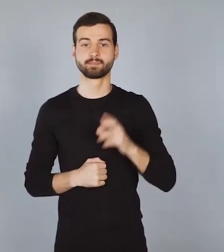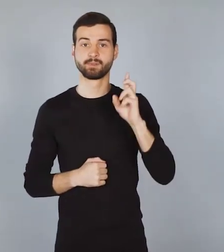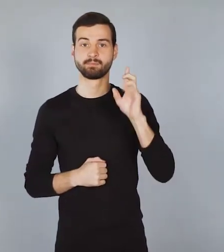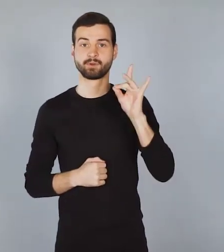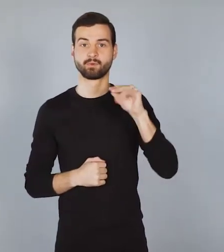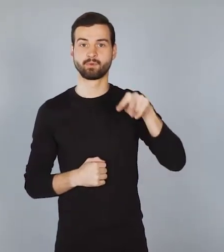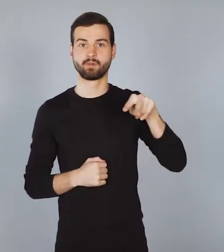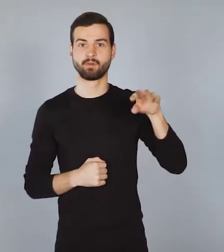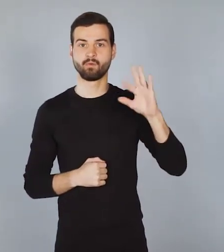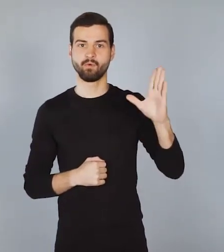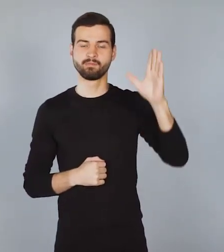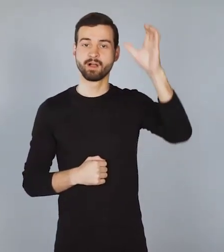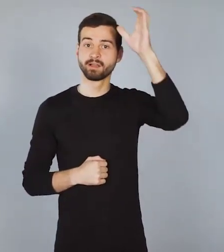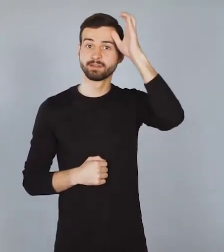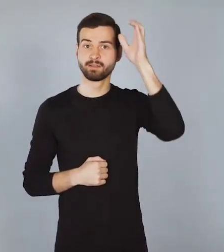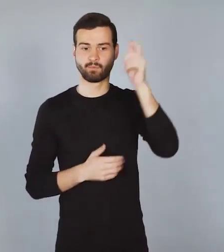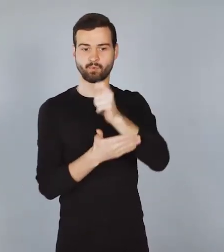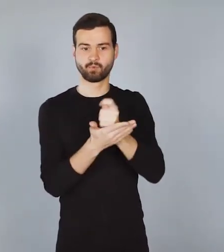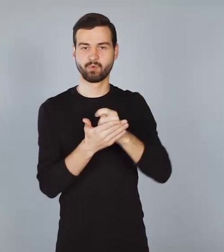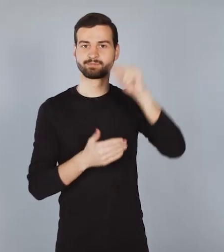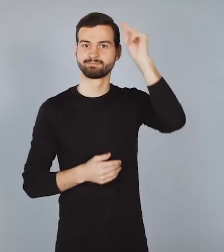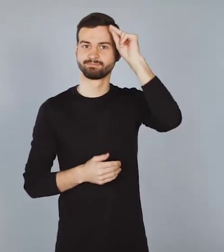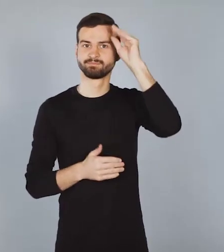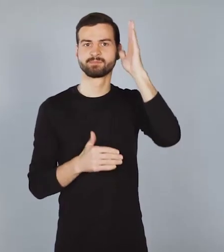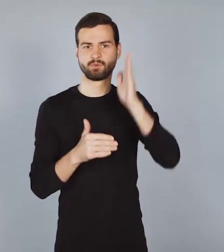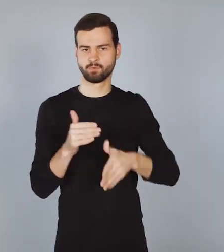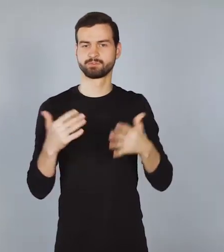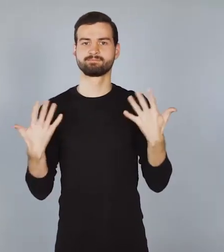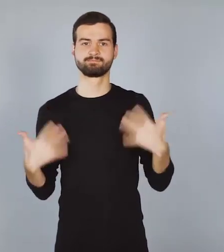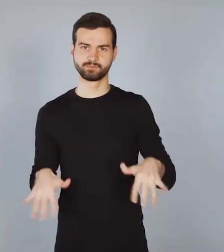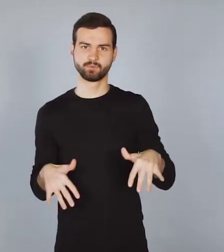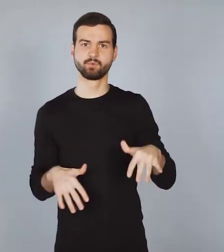Брюллов после окончания Академии художеств